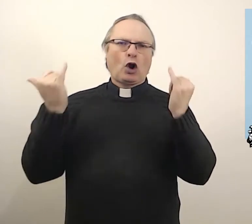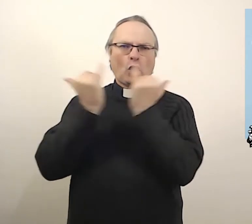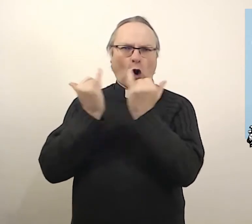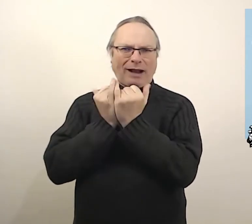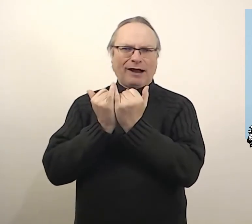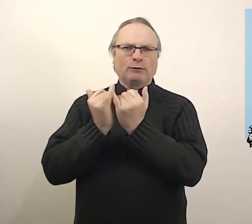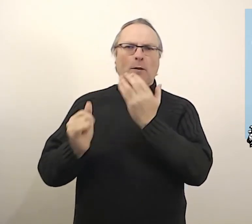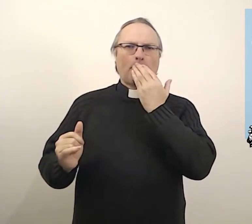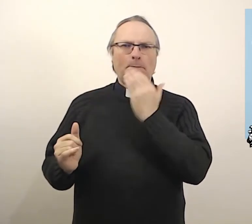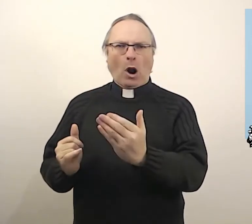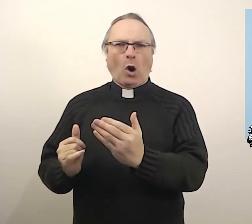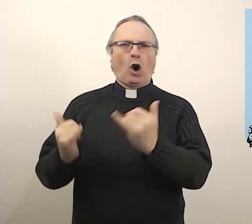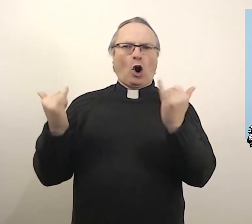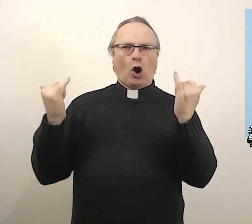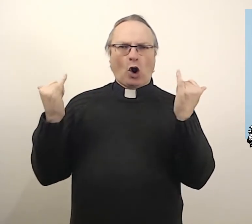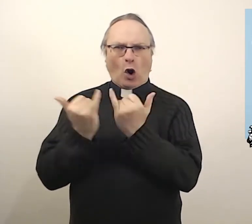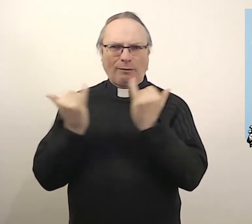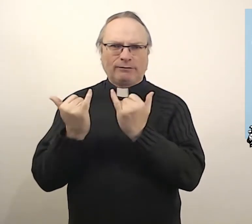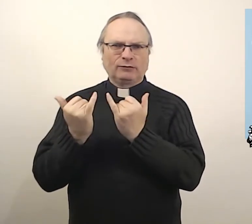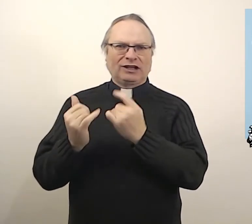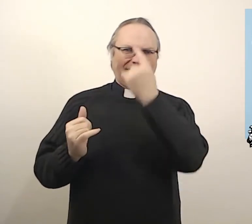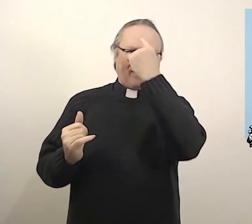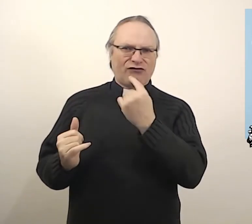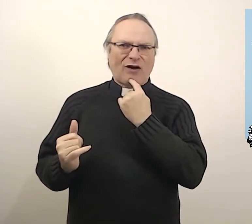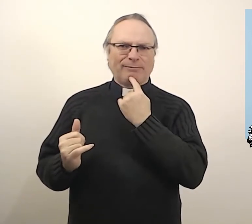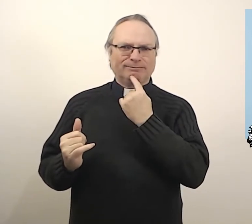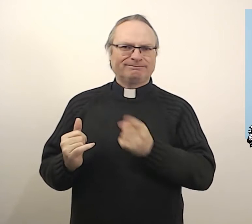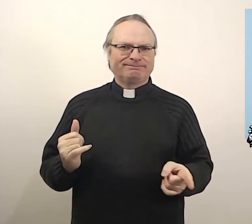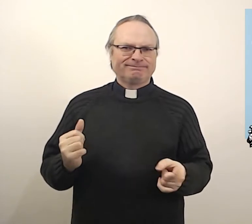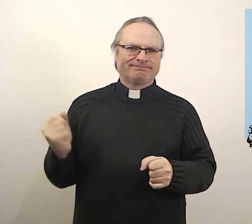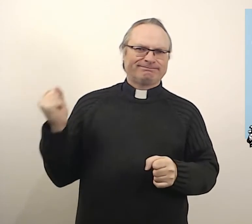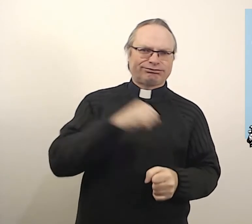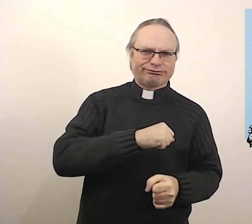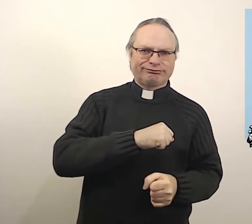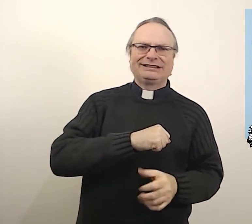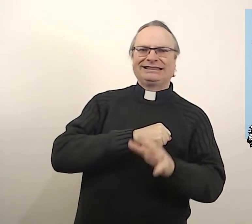Combats le bon combat de la foi victorieuse,